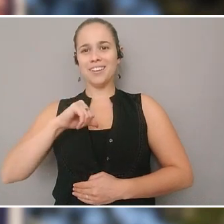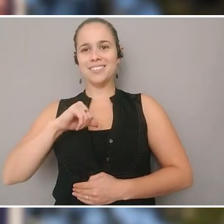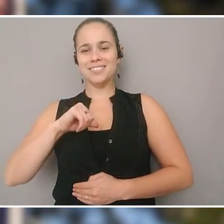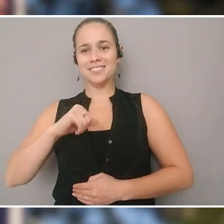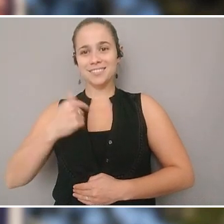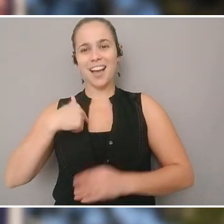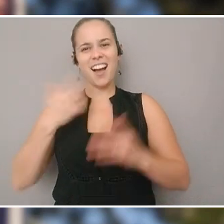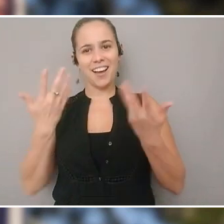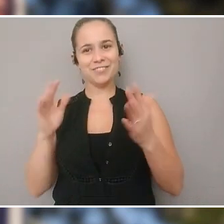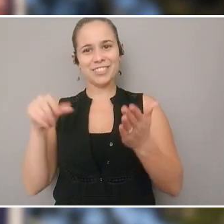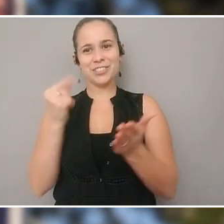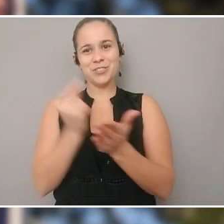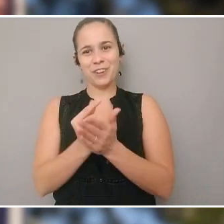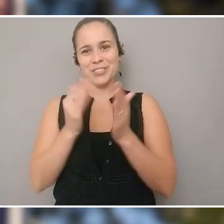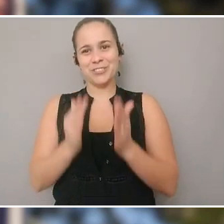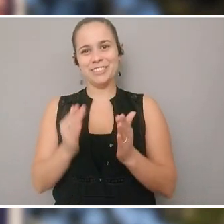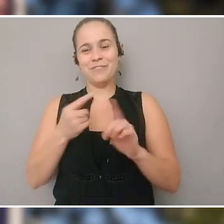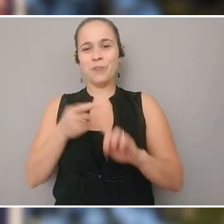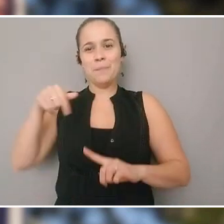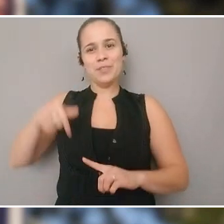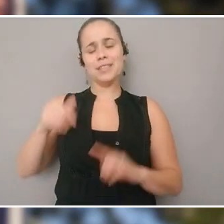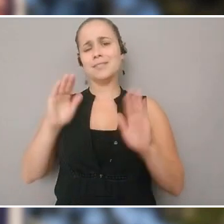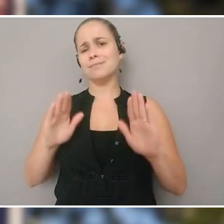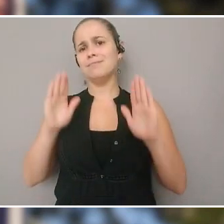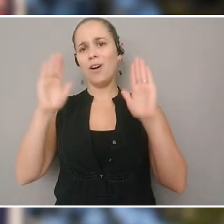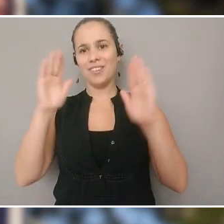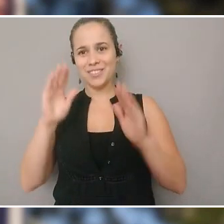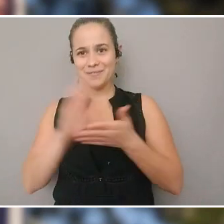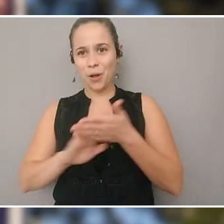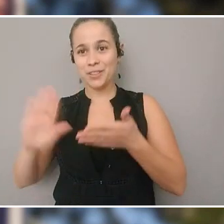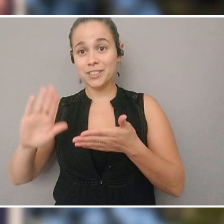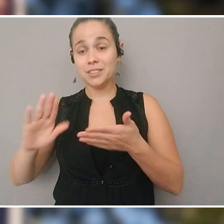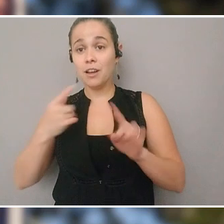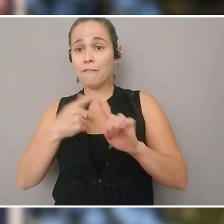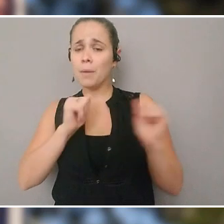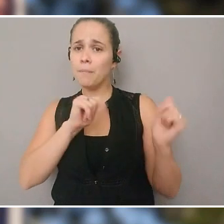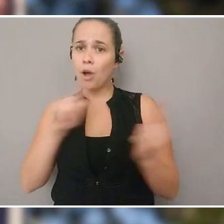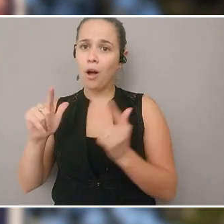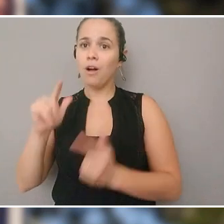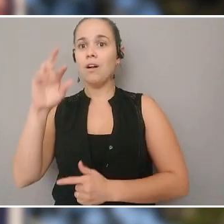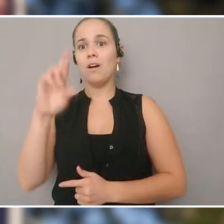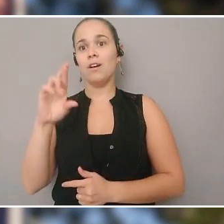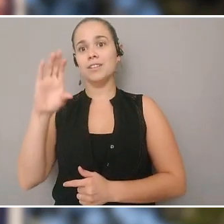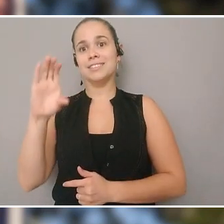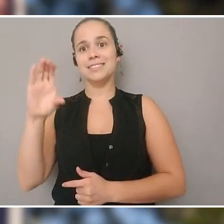ex alumno de este gran colegio. De parte de